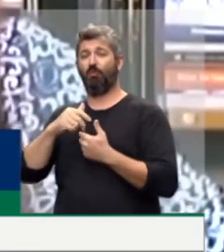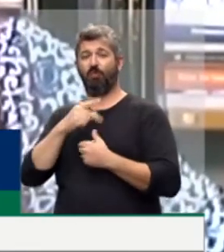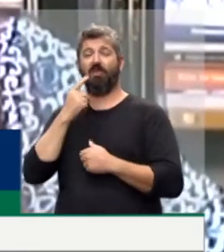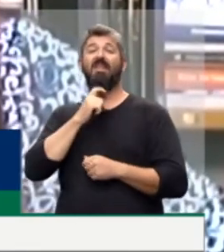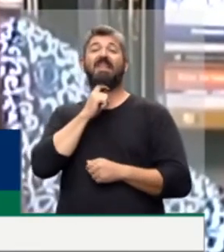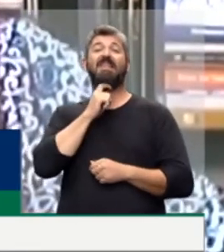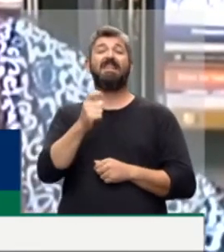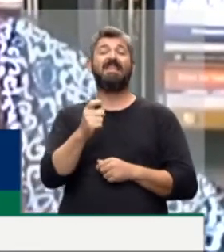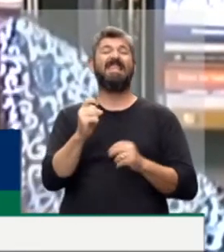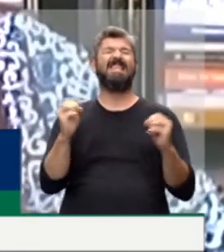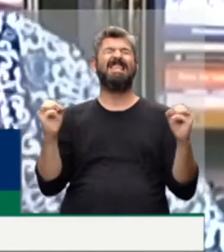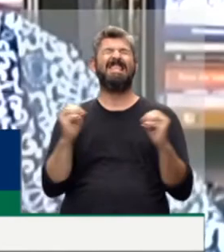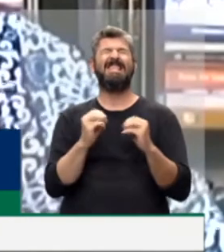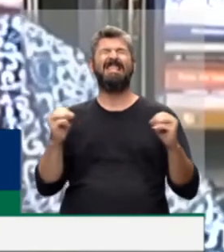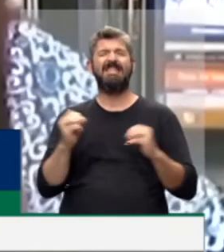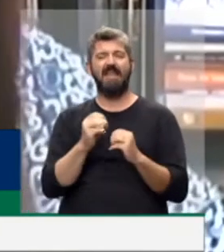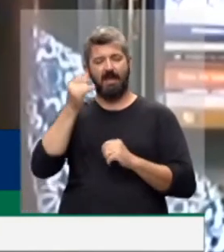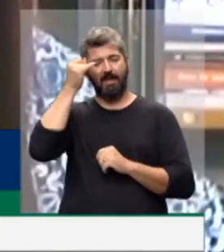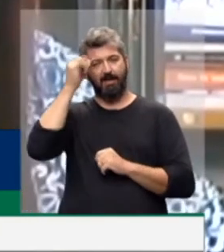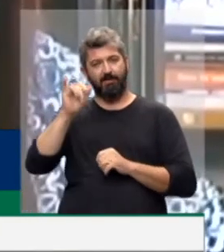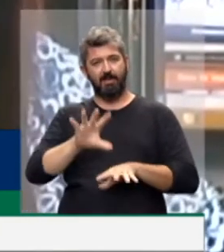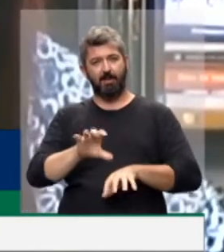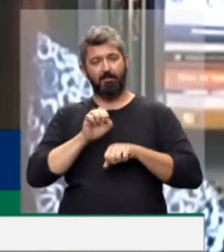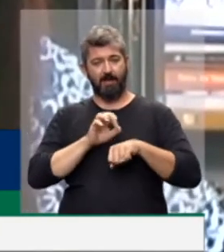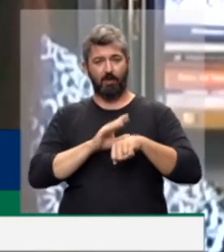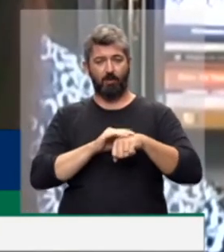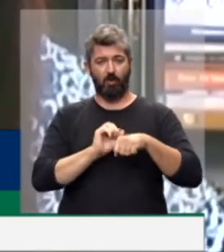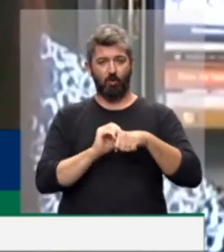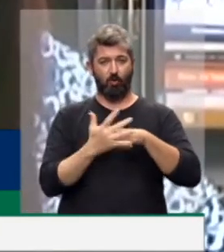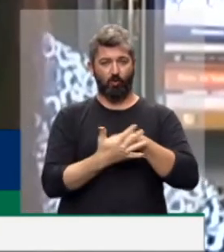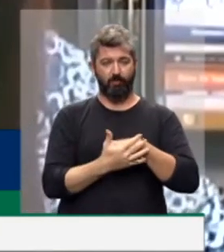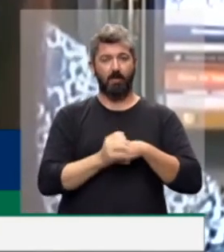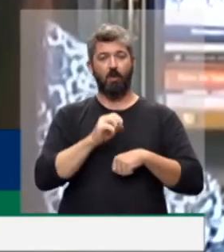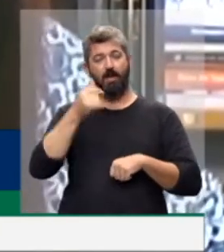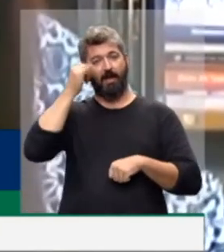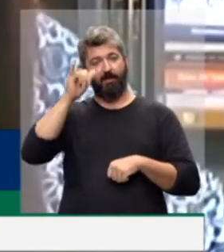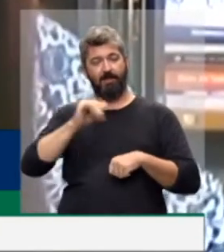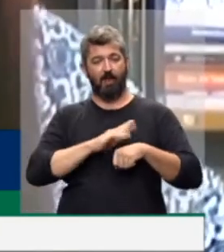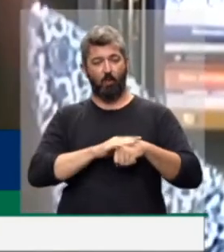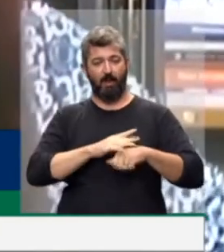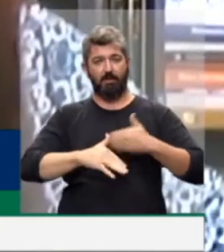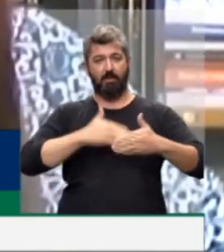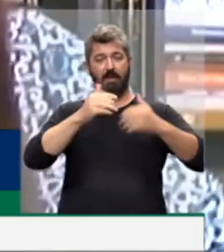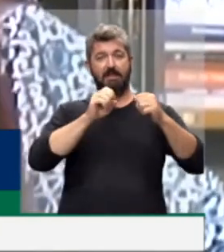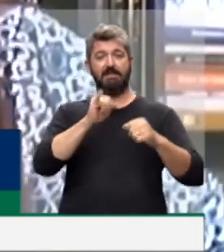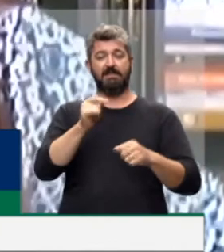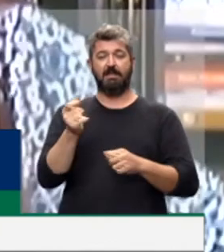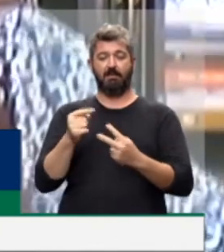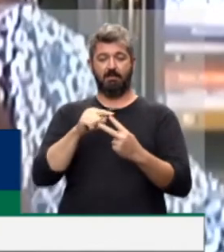NESSA CASA QUE JÁ FIZERAM PROPAGANDA DA CLOROQUINA, DA HIDROXICLOROQUINA, NENHUM PACIENTE MELHORA OU EVITA A COVID-19 E SEU DESENVOLVIMENTO